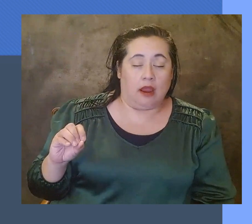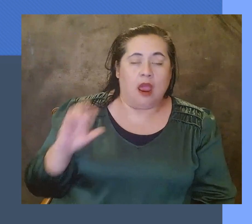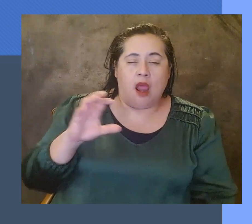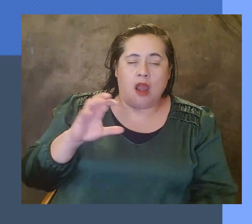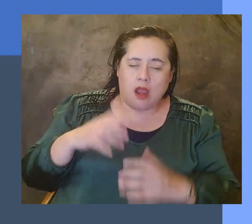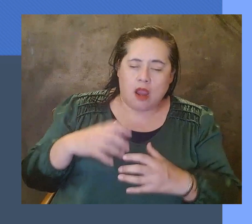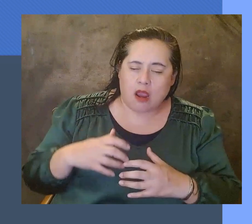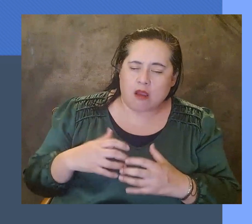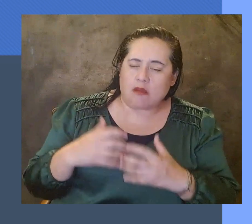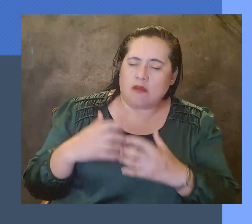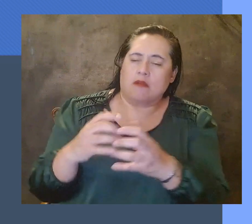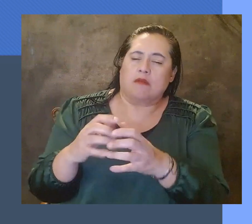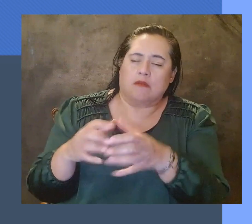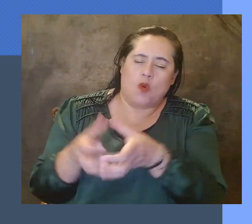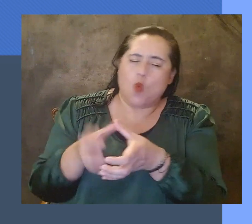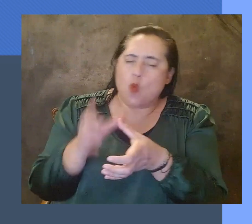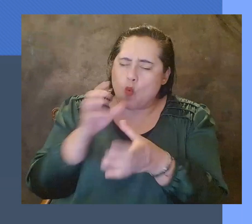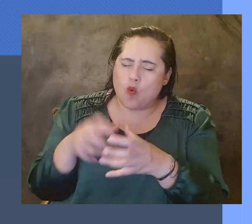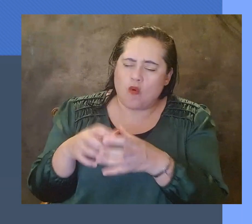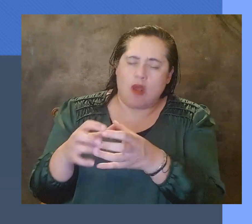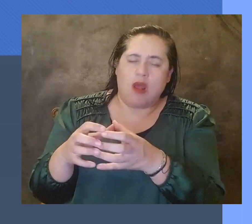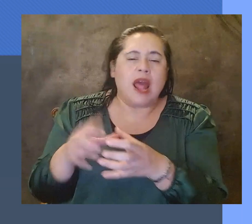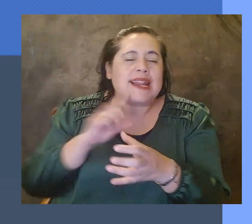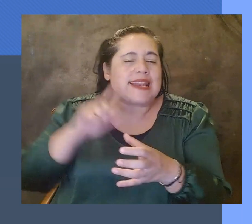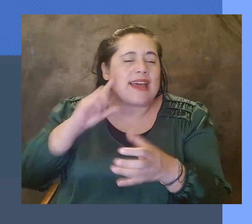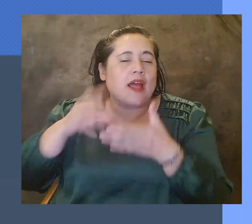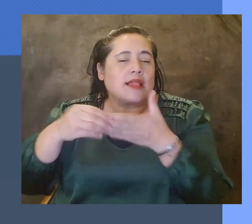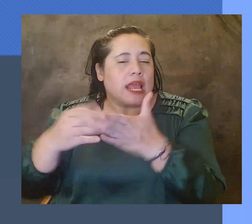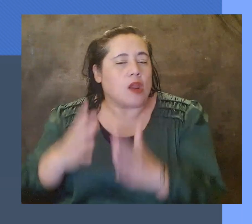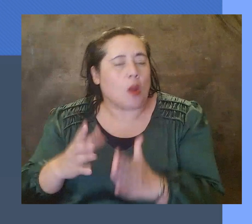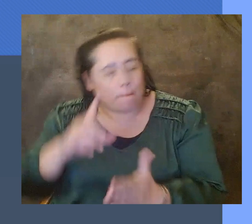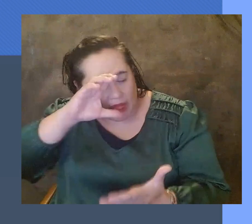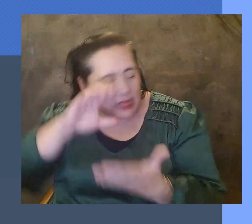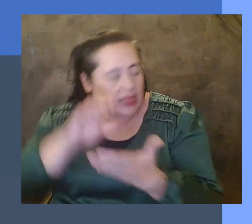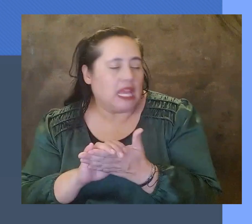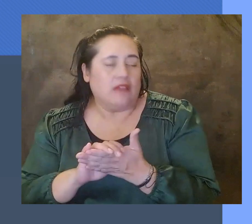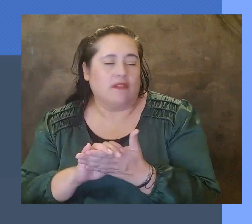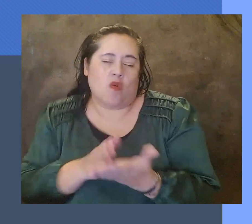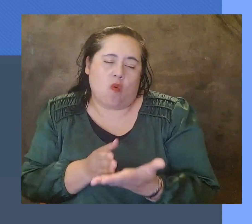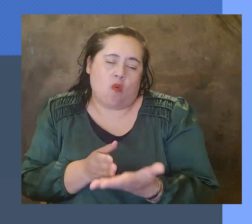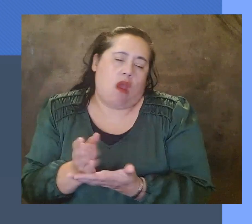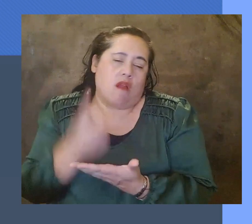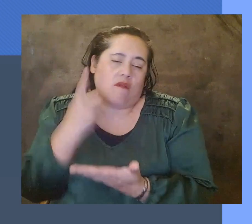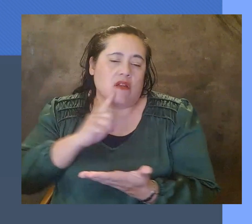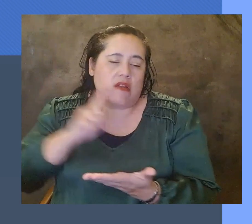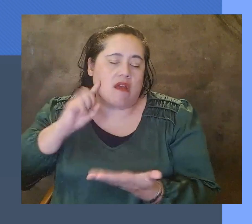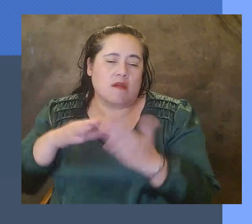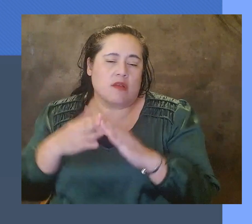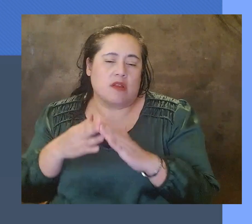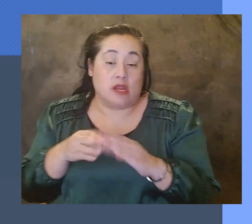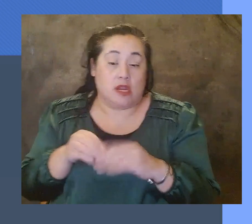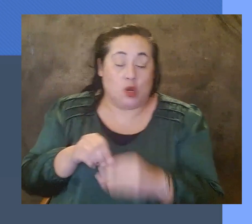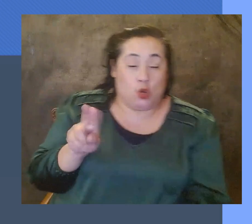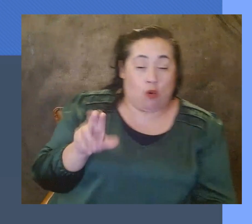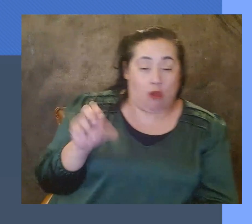y creado por líderes sordos quiénes creían en el derecho ... de la comunidad sorda estadounidense